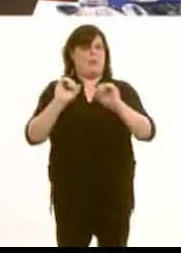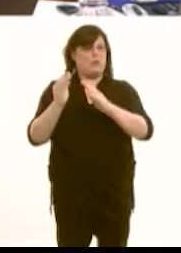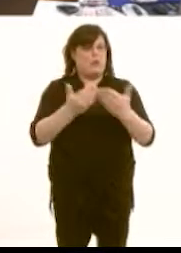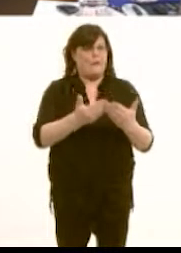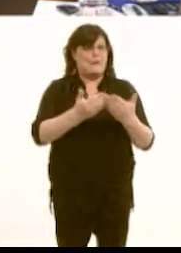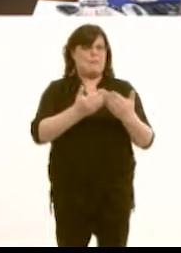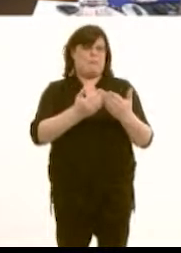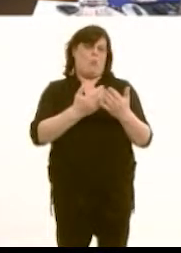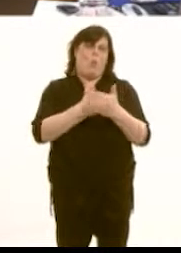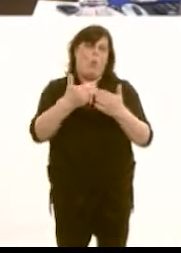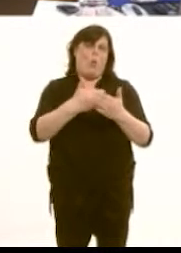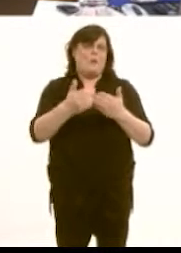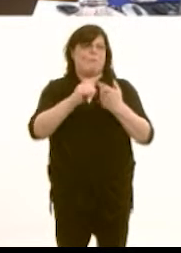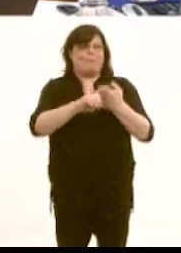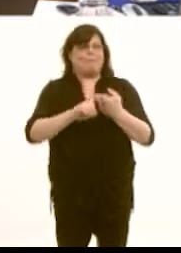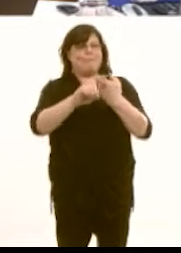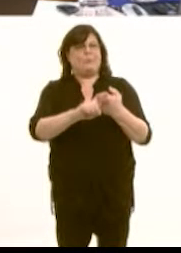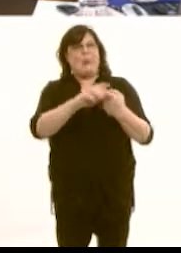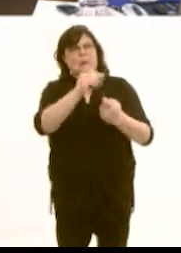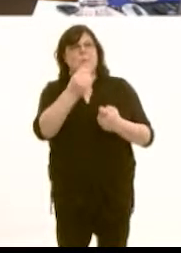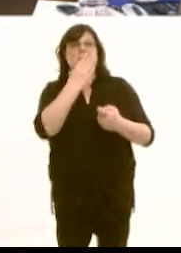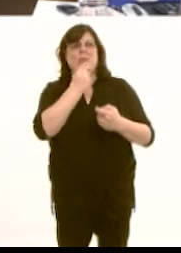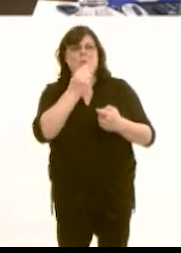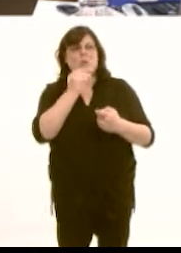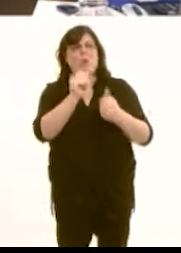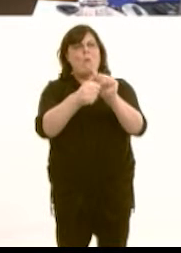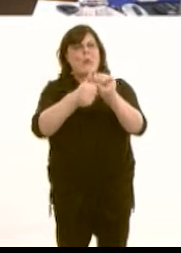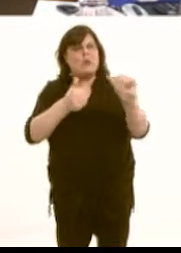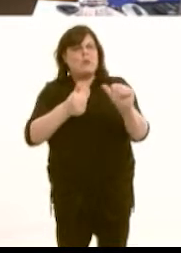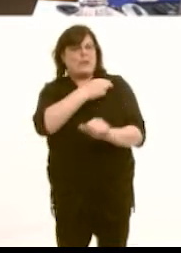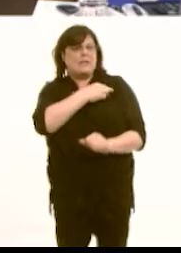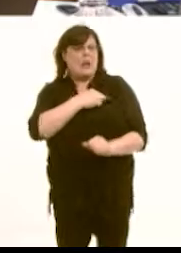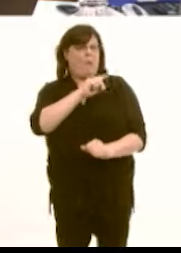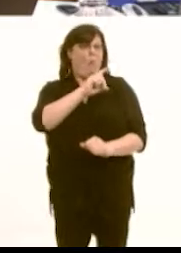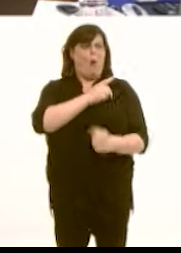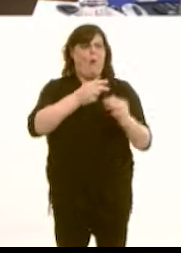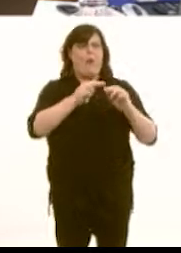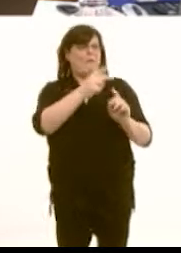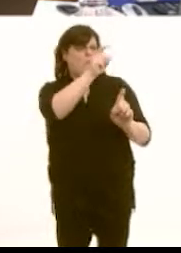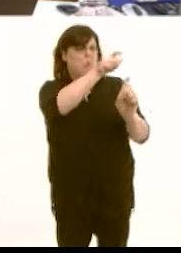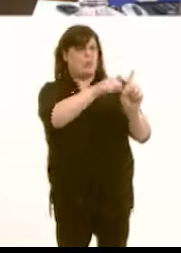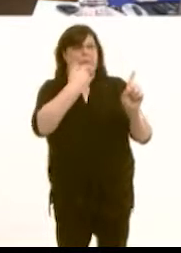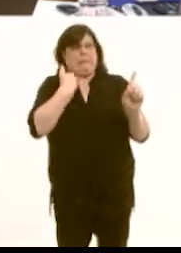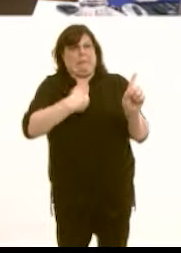efallai, yn dost, wrth gwrs, i sicrhau bod y gwasanaeth ar gael dros dro i bobl.